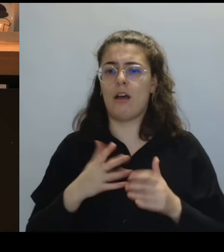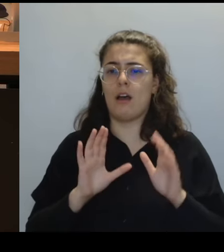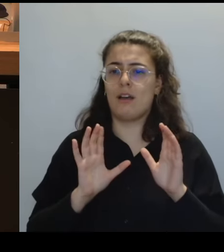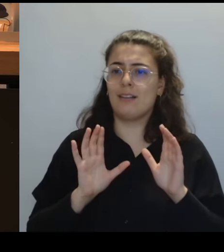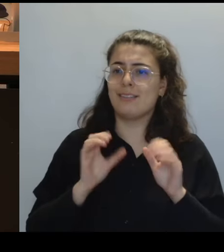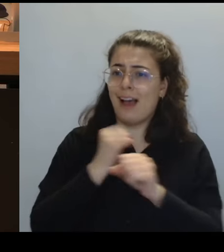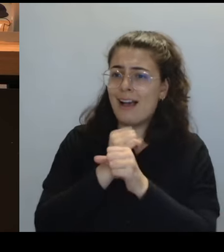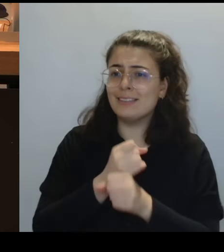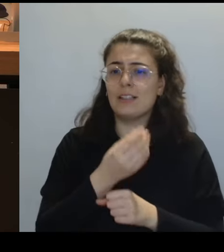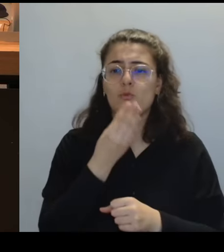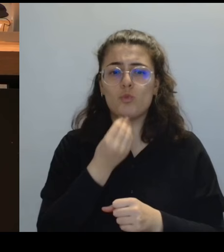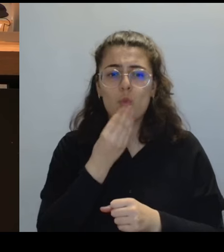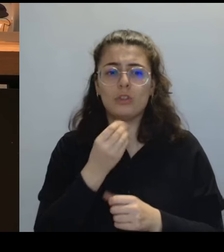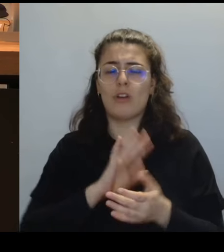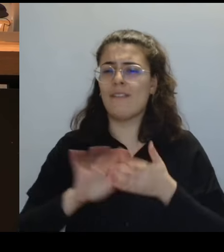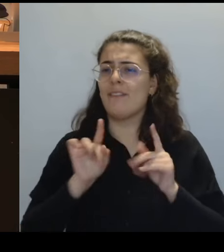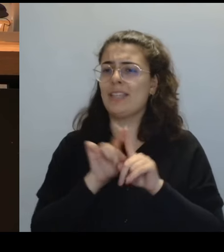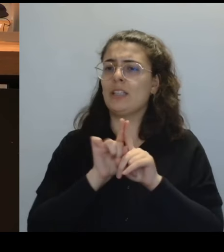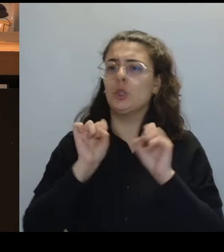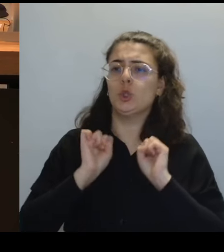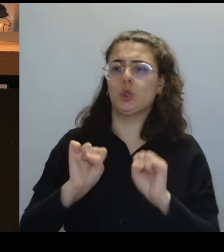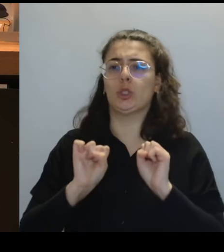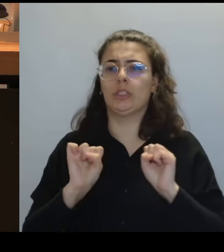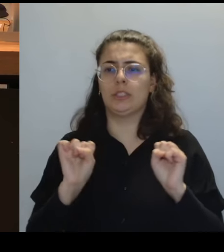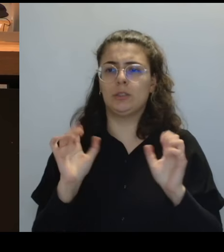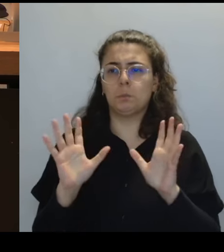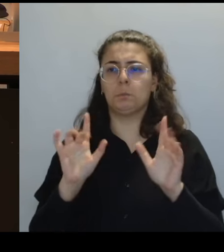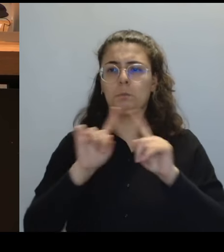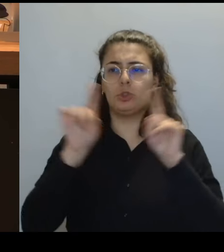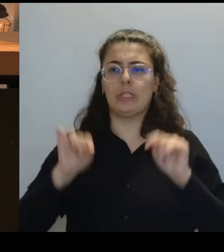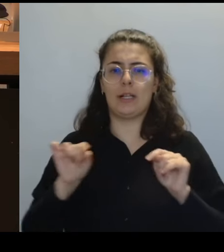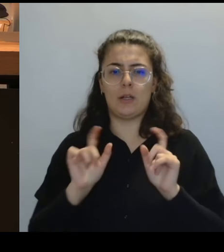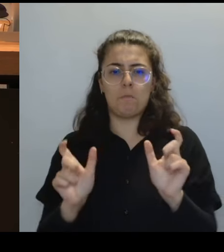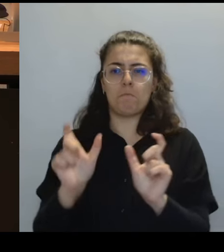Es gilt, die Hamas zu besiegen und die Menschen in Gaza von